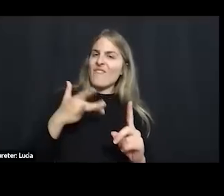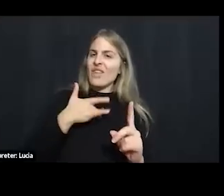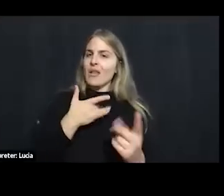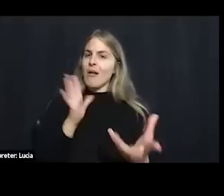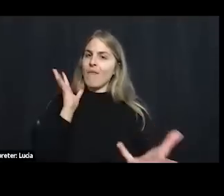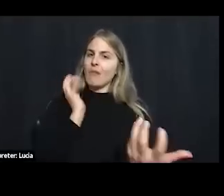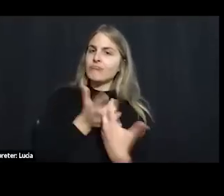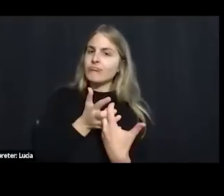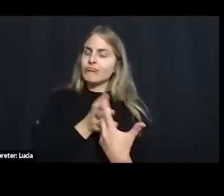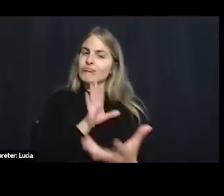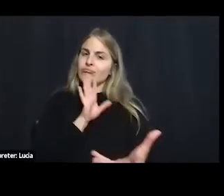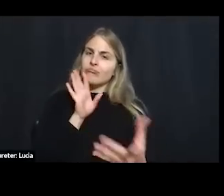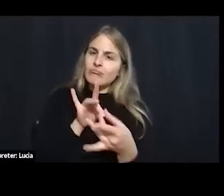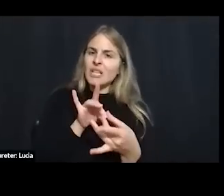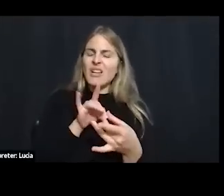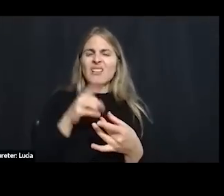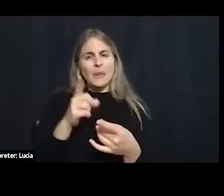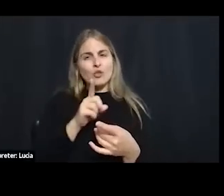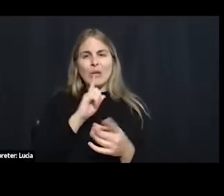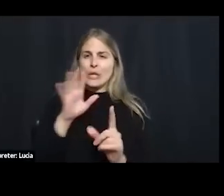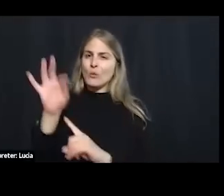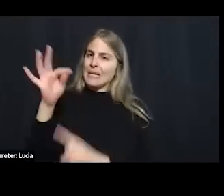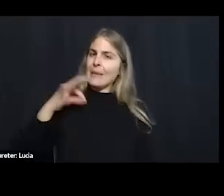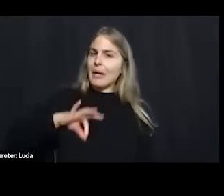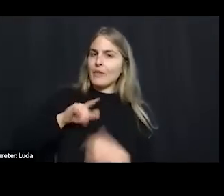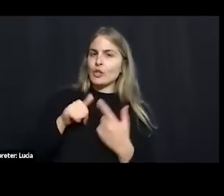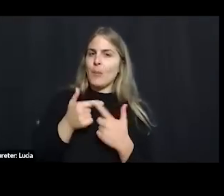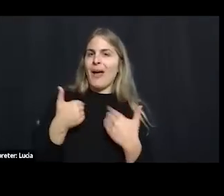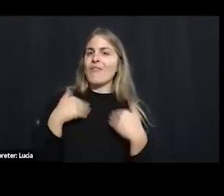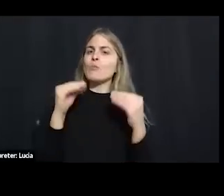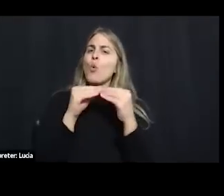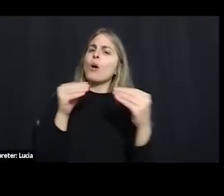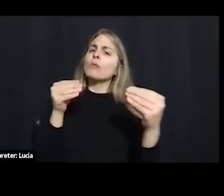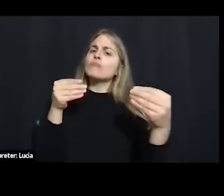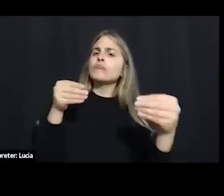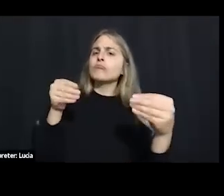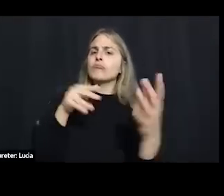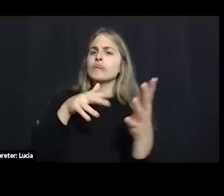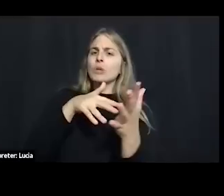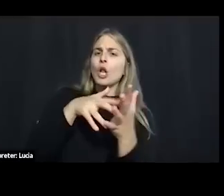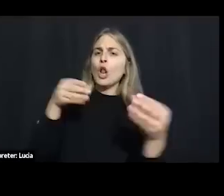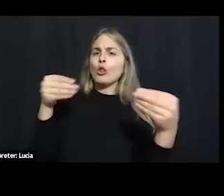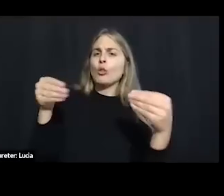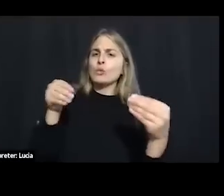Había algo particularmente beneficioso en esas conexiones sueltas que las personas desarrollaban en la comunidad.